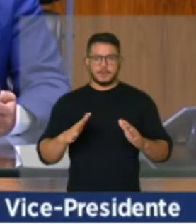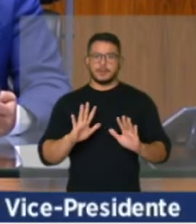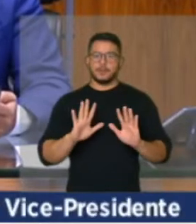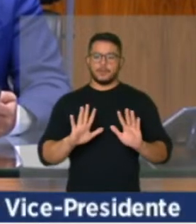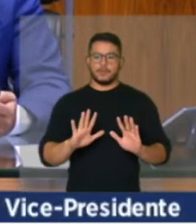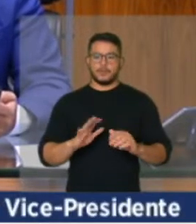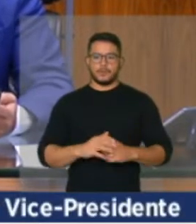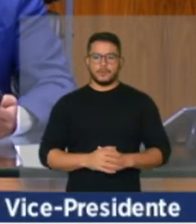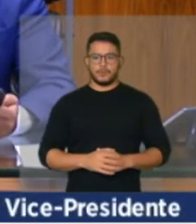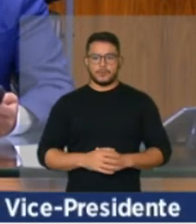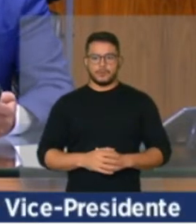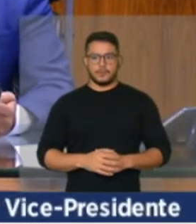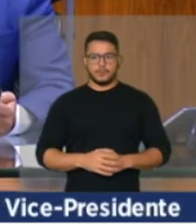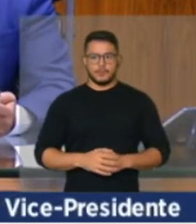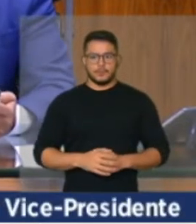QUERO REGISTRAR QUE NÓS TEMOS DOIS PRECEDENTES DE